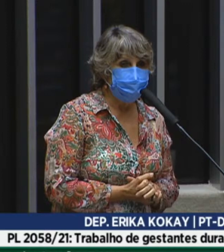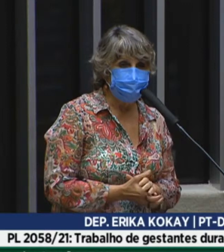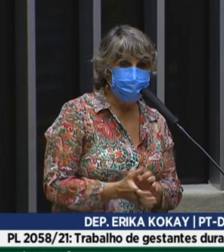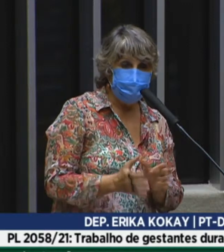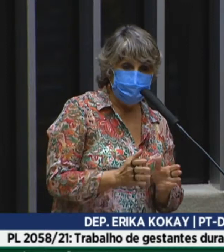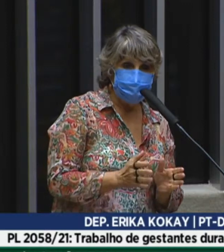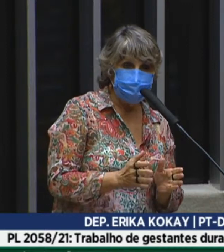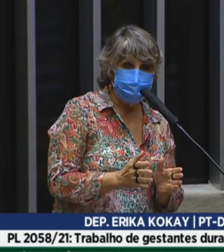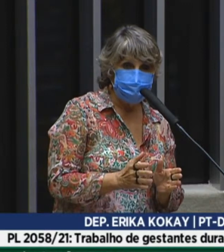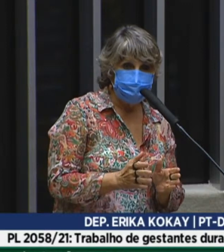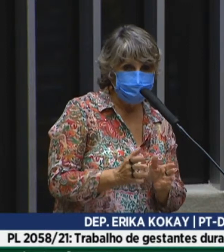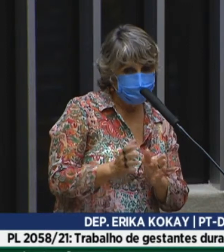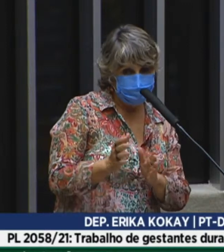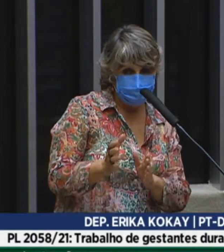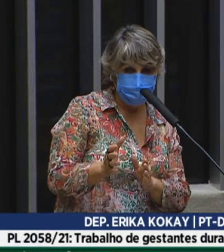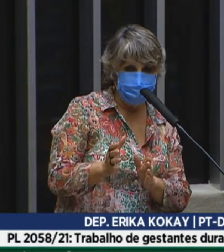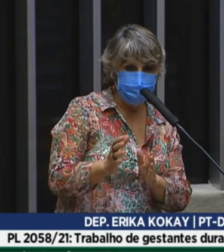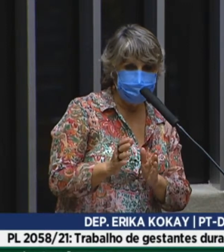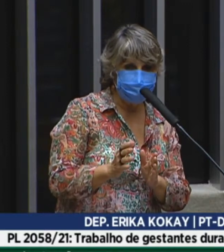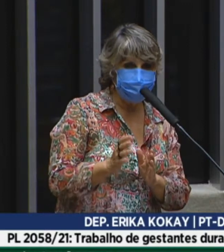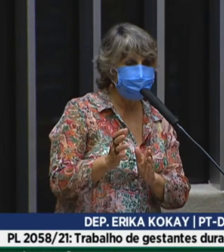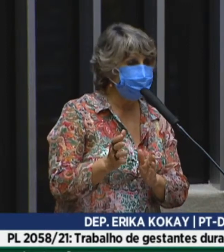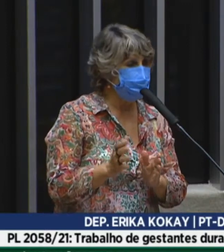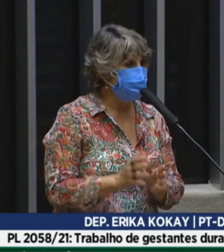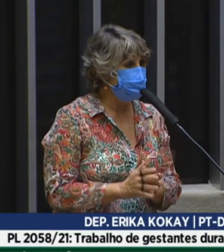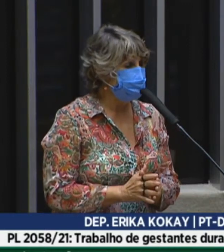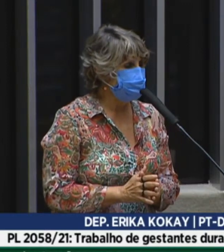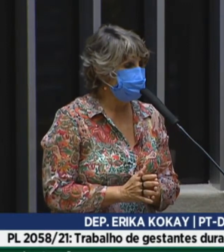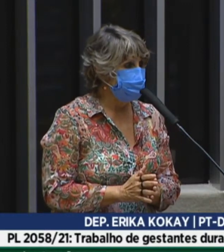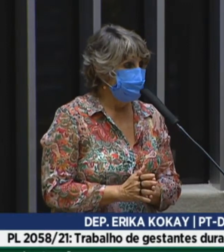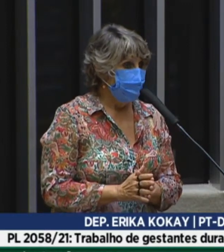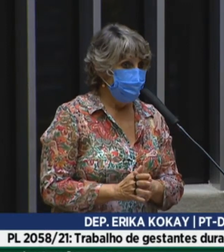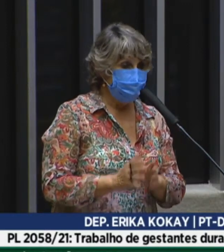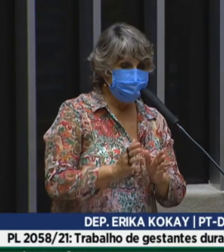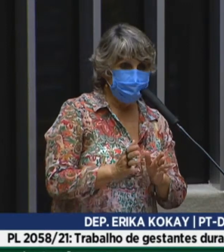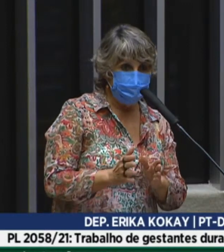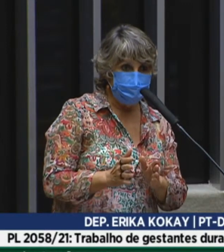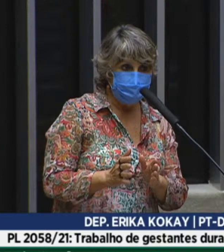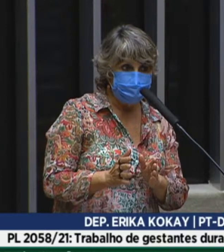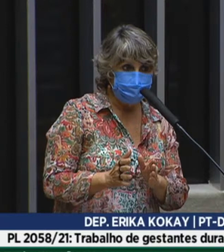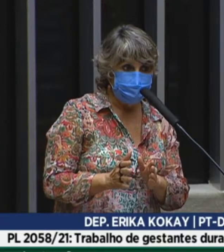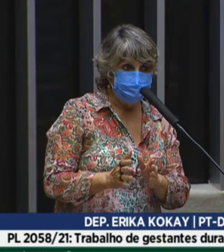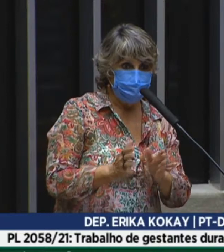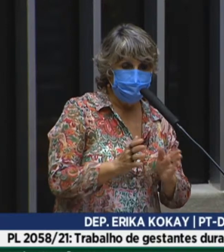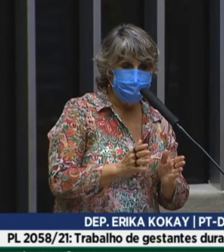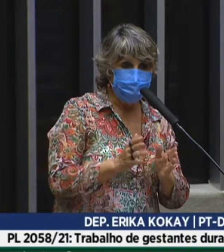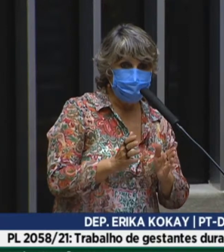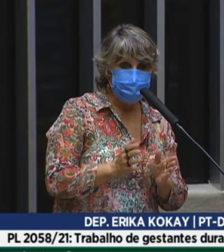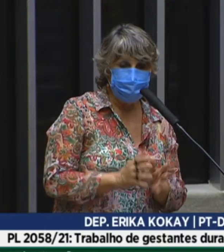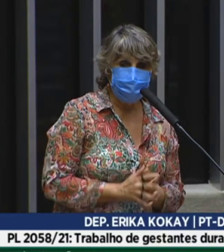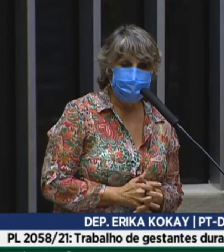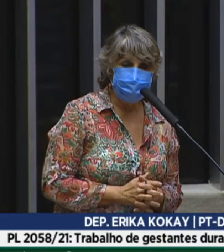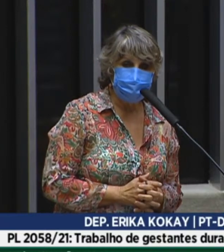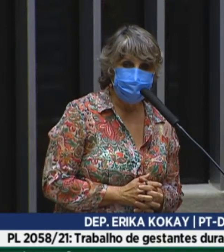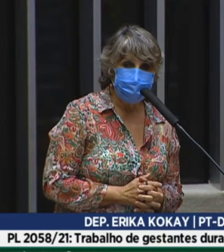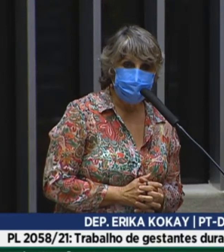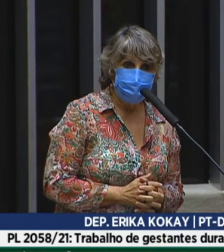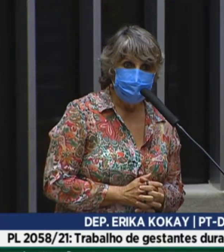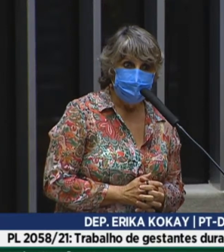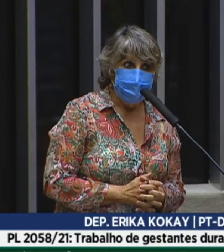MULHERES SÃO AS QUE SÃO MAIS DESEMPREGADAS, OU QUE AS MULHERES SOFREM UMA DISCRIMINAÇÃO, SÃO ARGUMENTOS QUE TENTAM